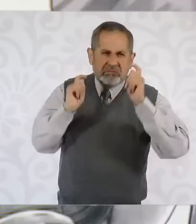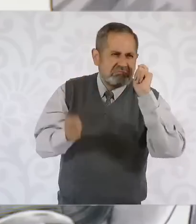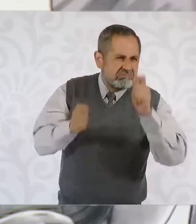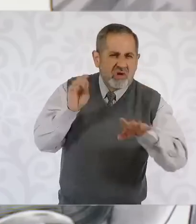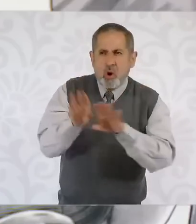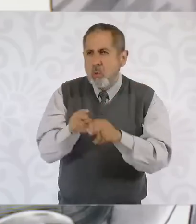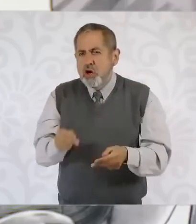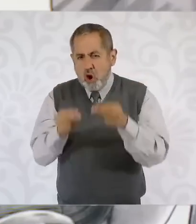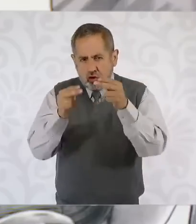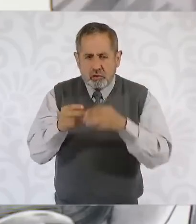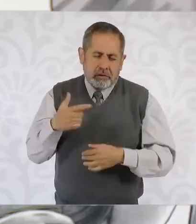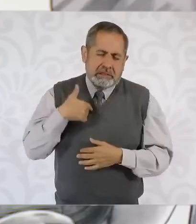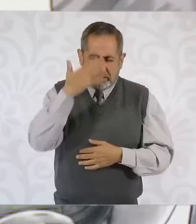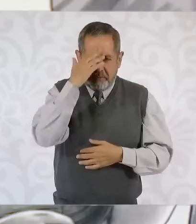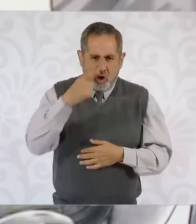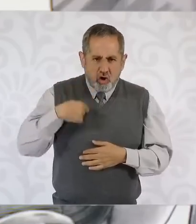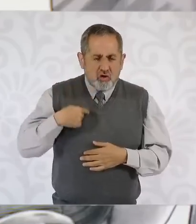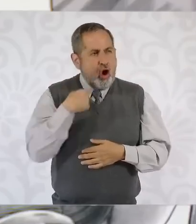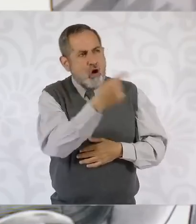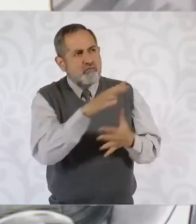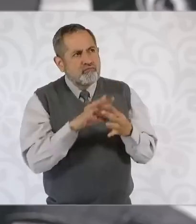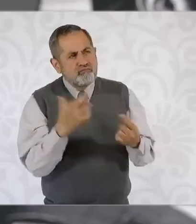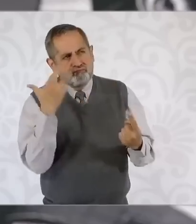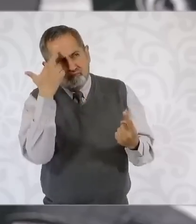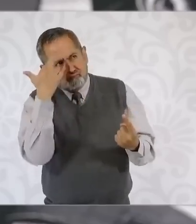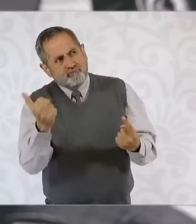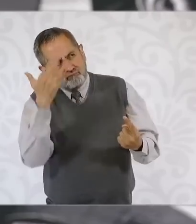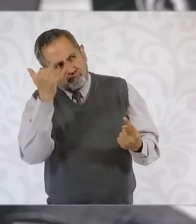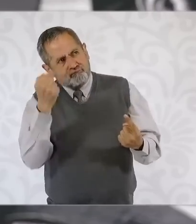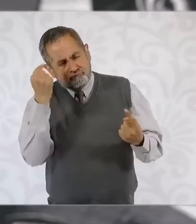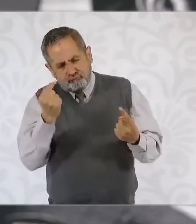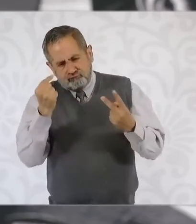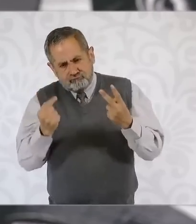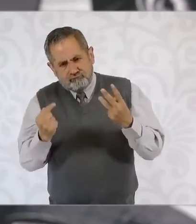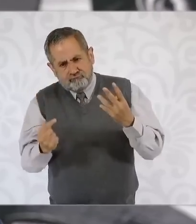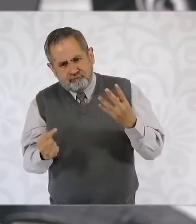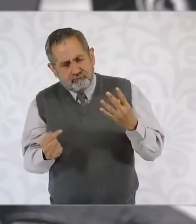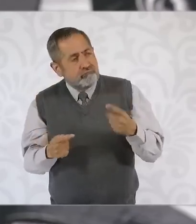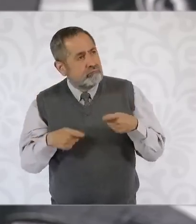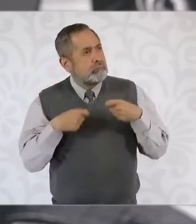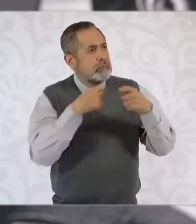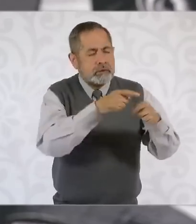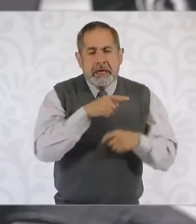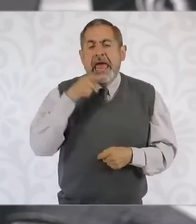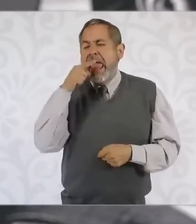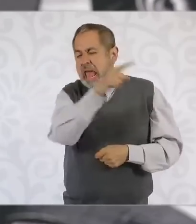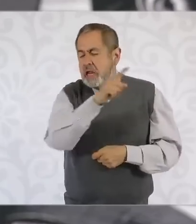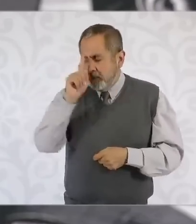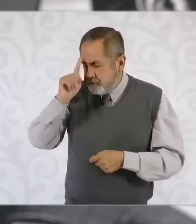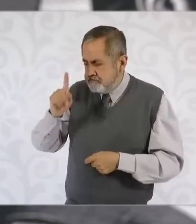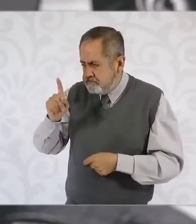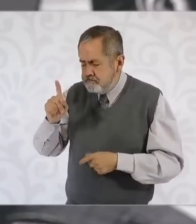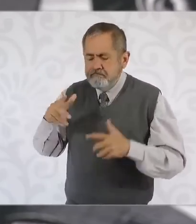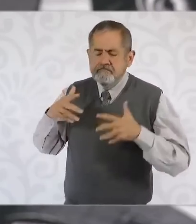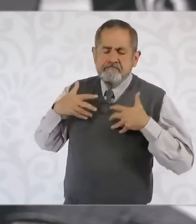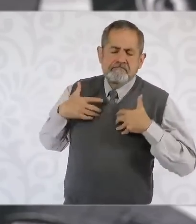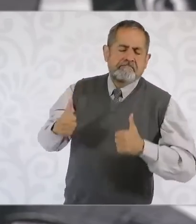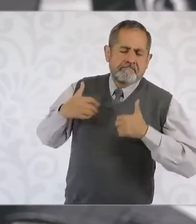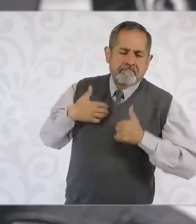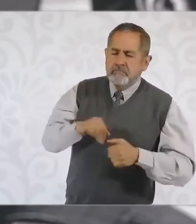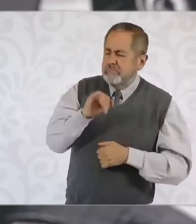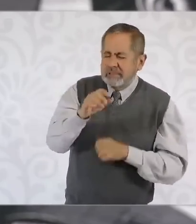argumentos las razones de México van a tener éxito van a tener eco y bueno decir que lo que logró hoy